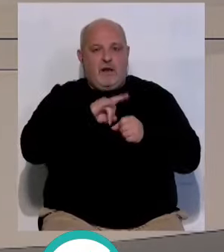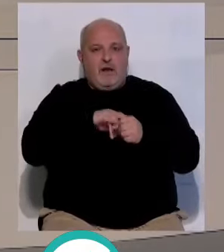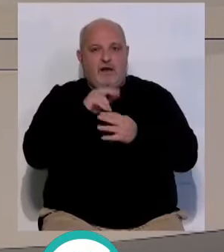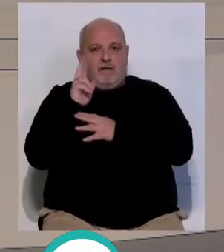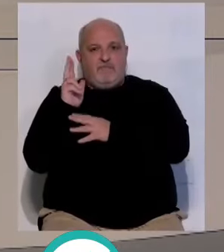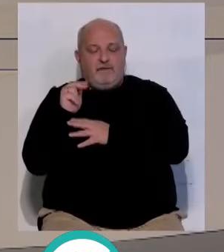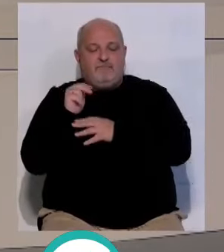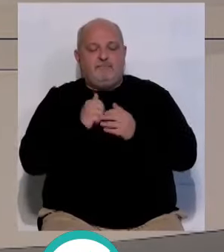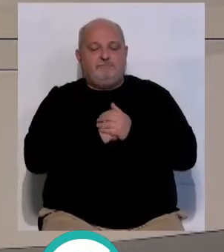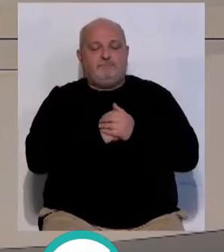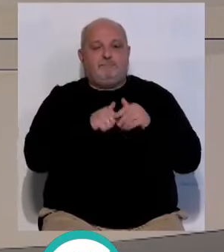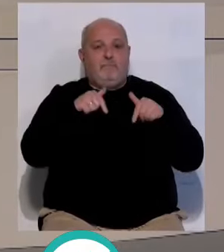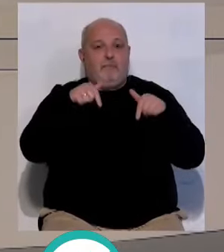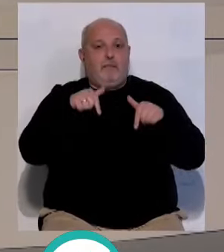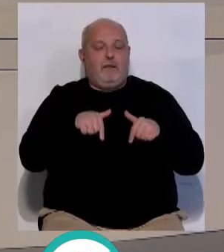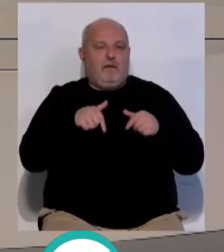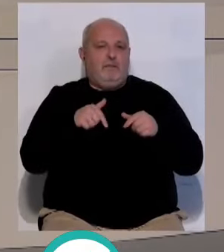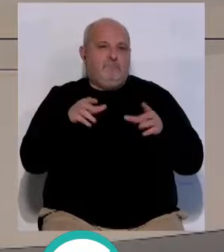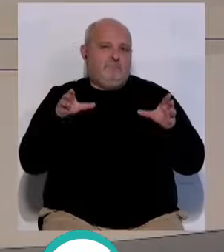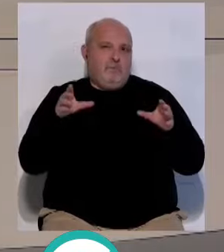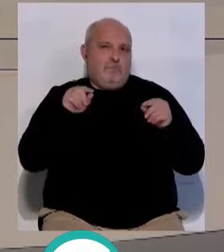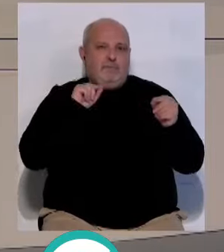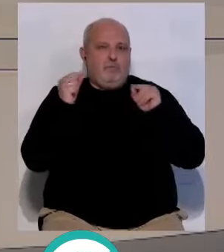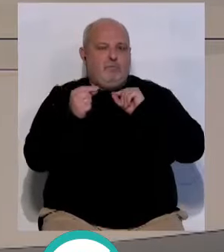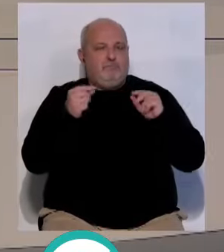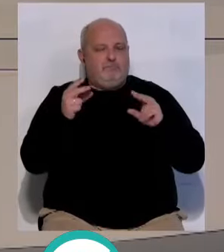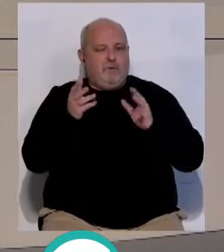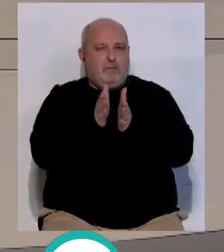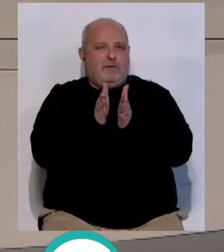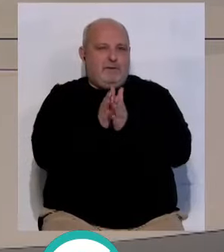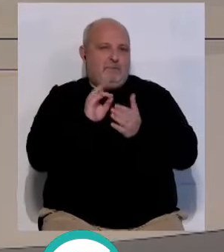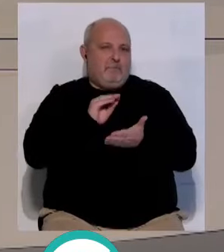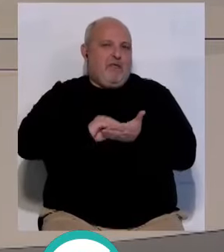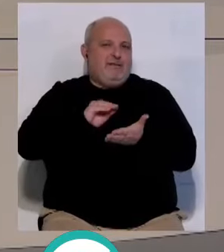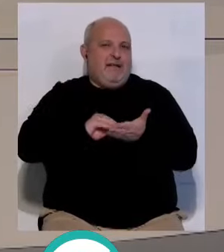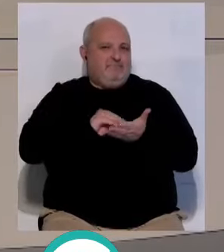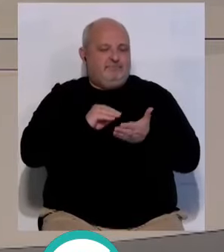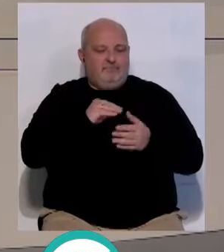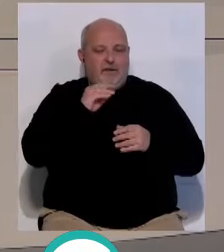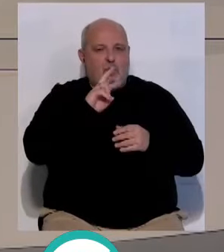viernes hoy hemos montado una buena tertulia con buenos compañeros y amigos ruben López cen Cope